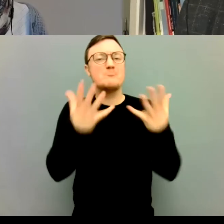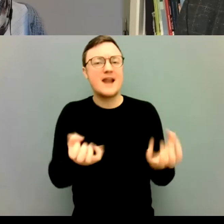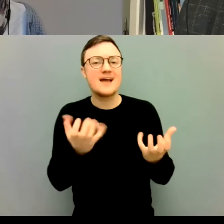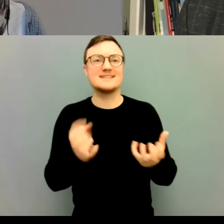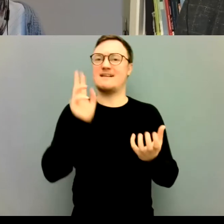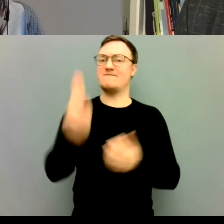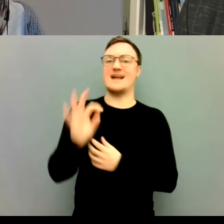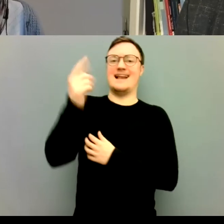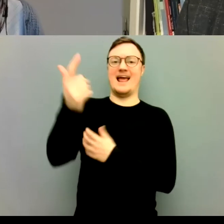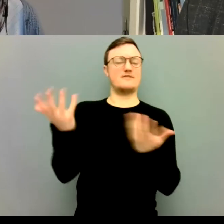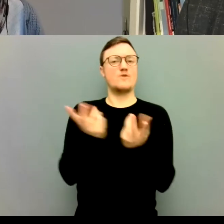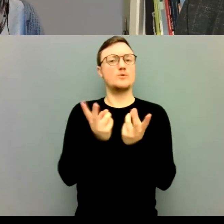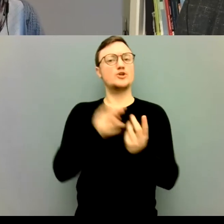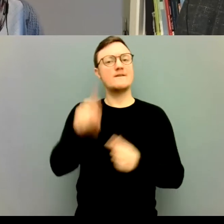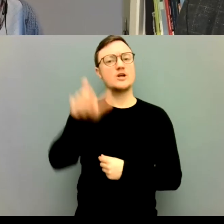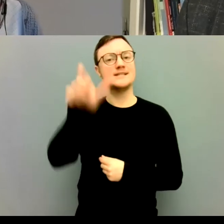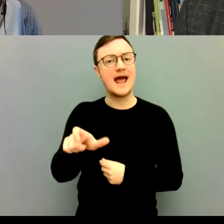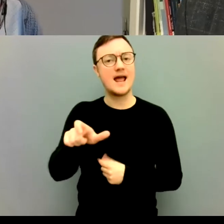praktiken för dig och för C?